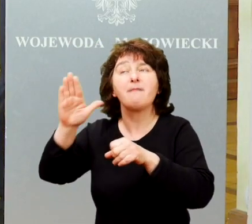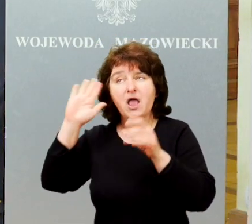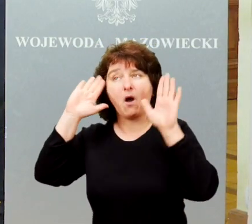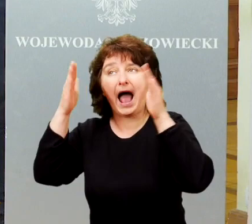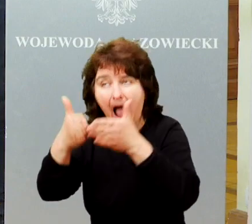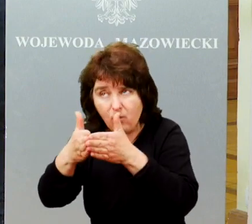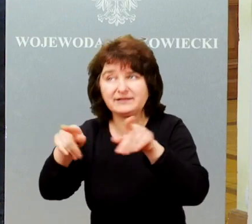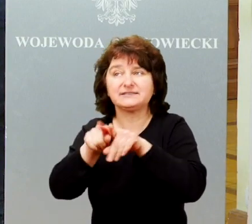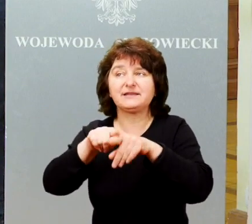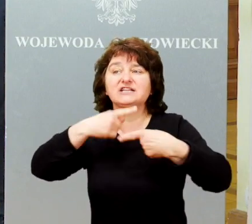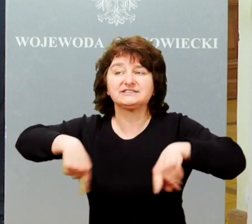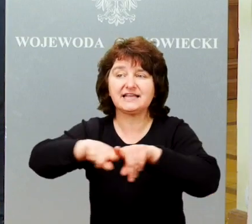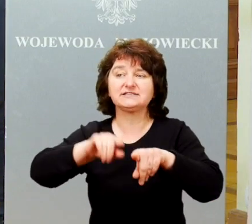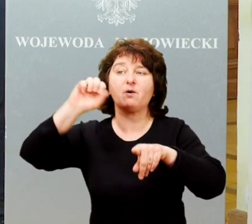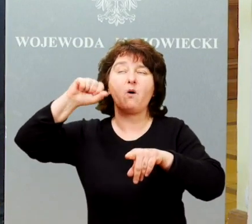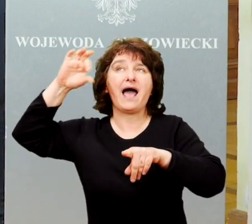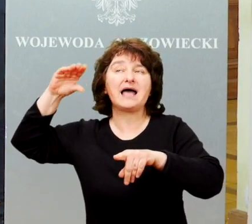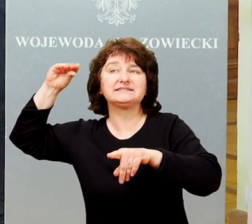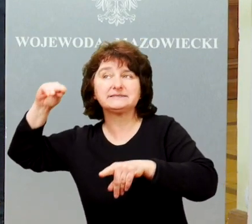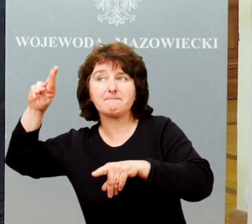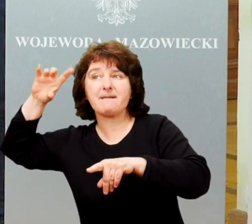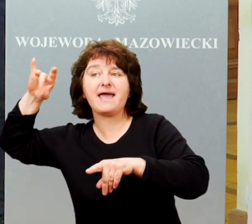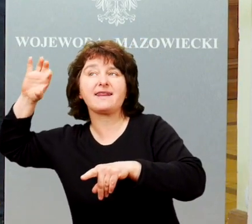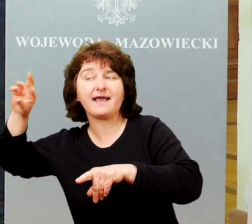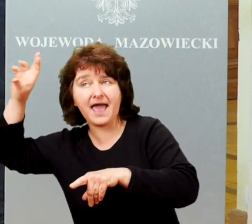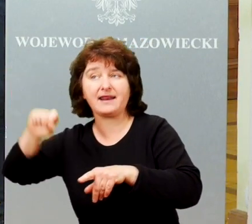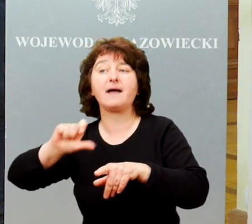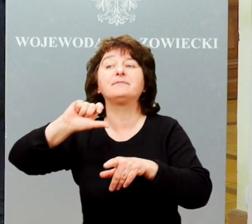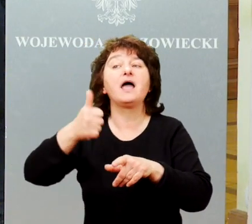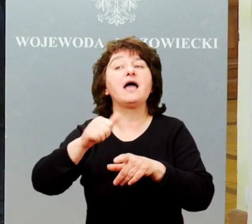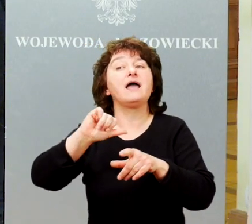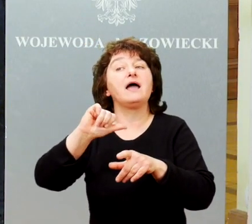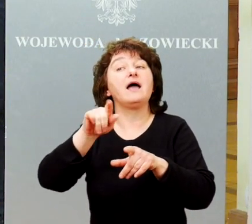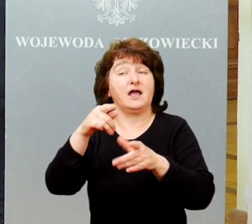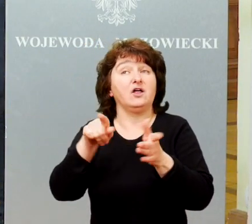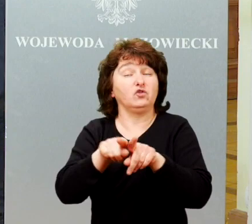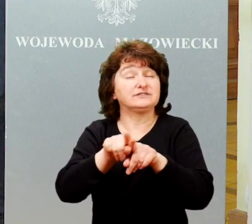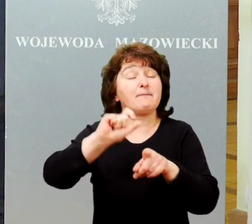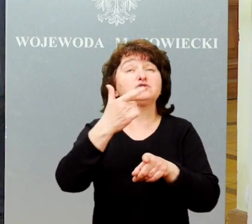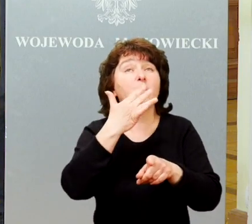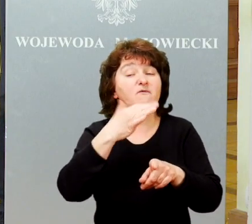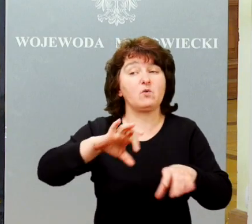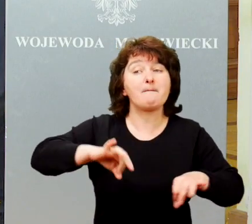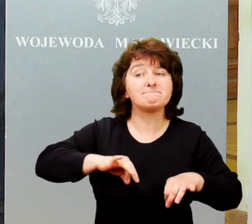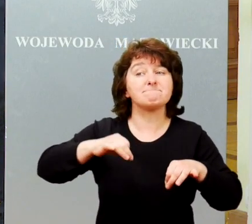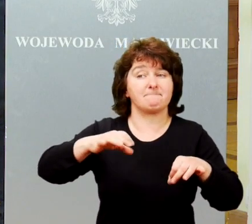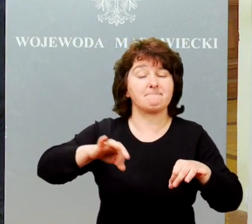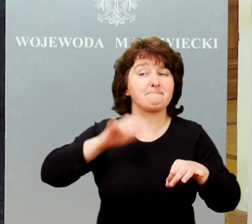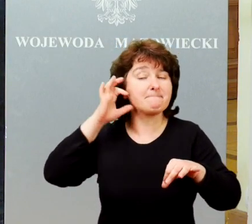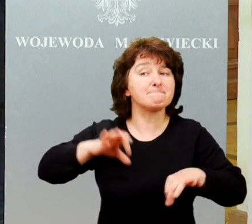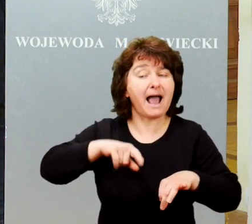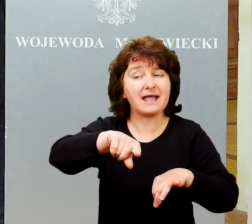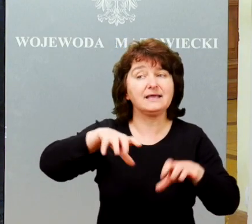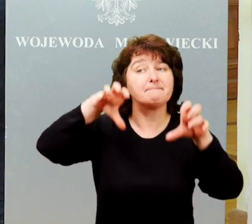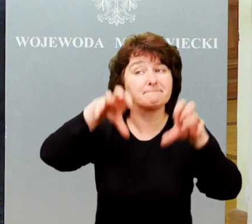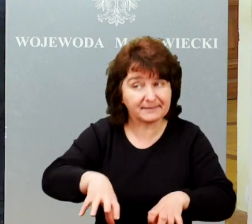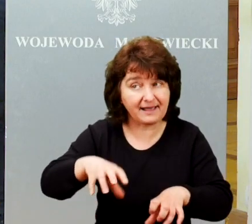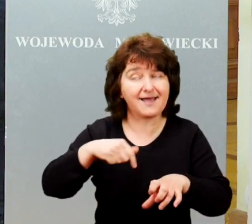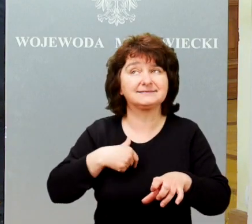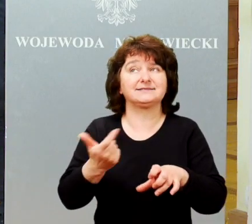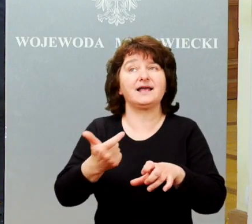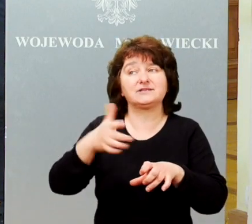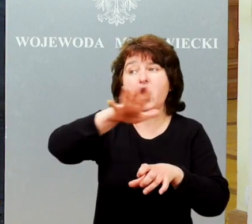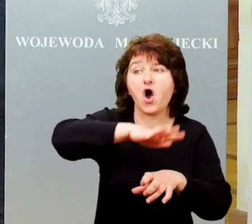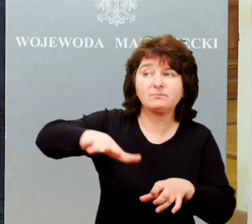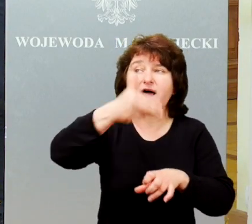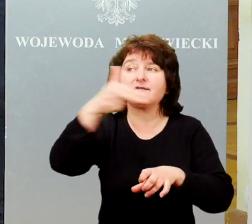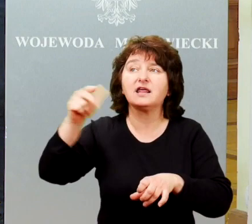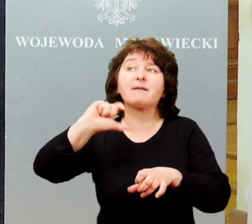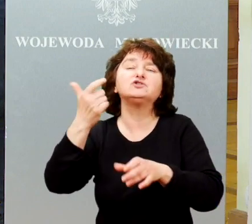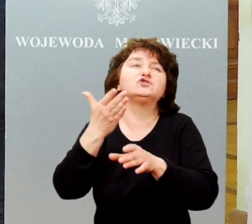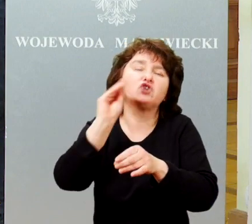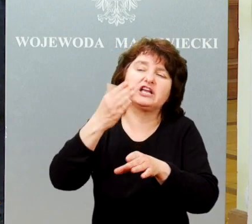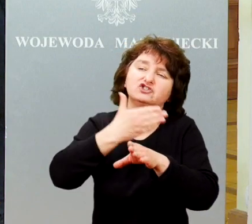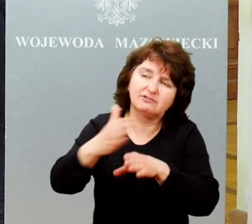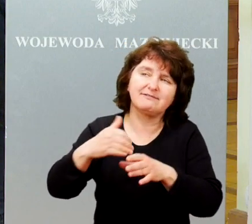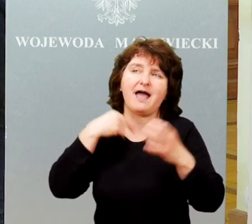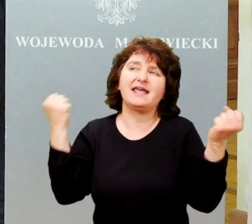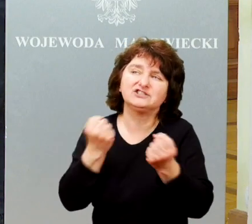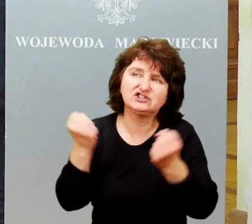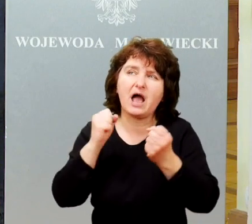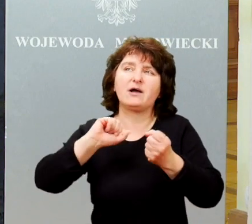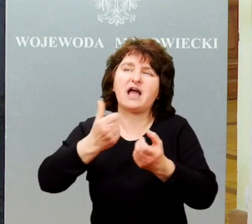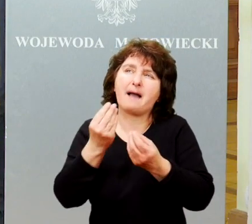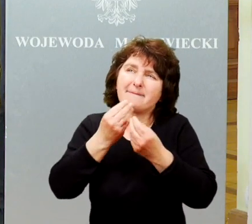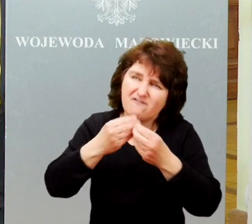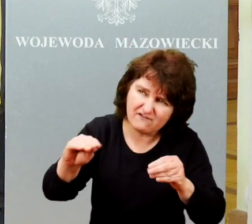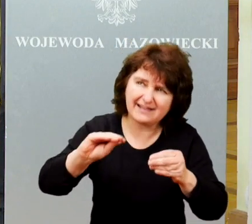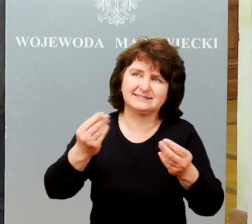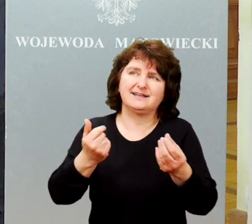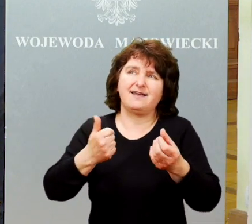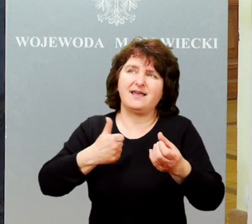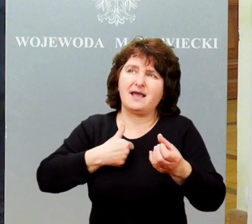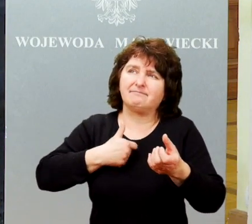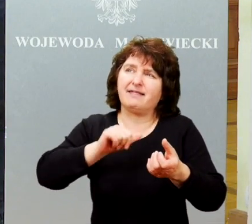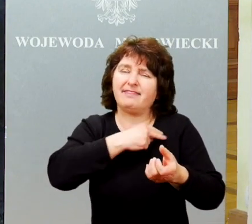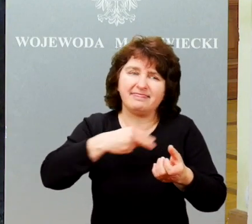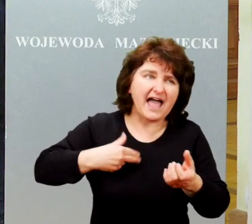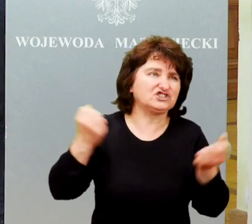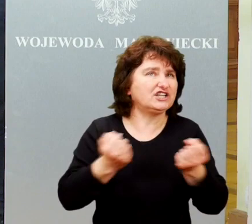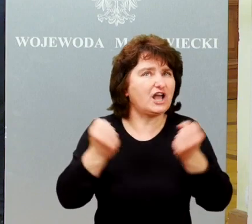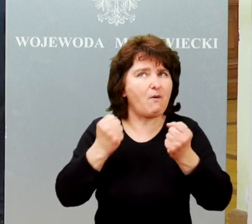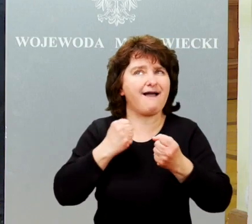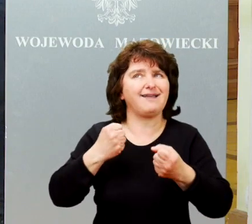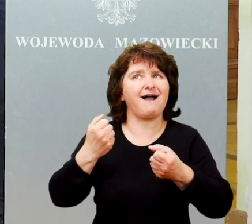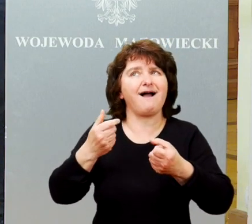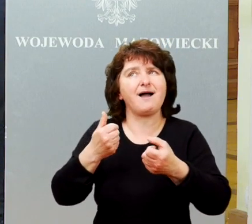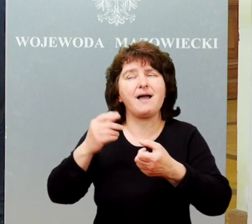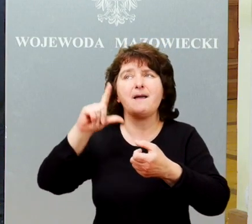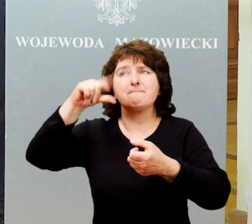Do tego o czym mówiła pani prezes na początku, czyli wskazania takich obszarów, które są już wspierane i dzięki temu możemy prowadzić działalność, ale zasługują na to żeby być jeszcze bardziej wspierane i rozwijane przez PFRON i inne instytucje.